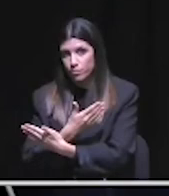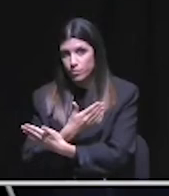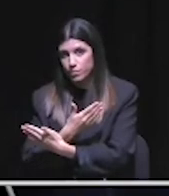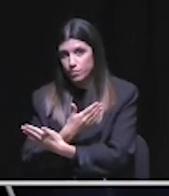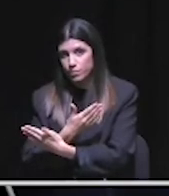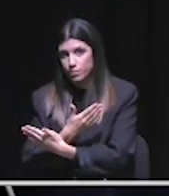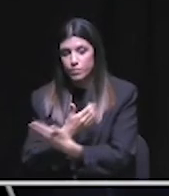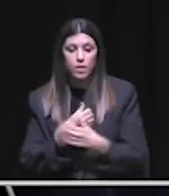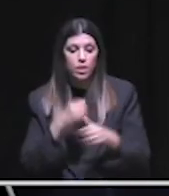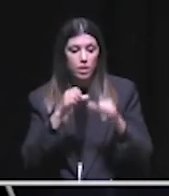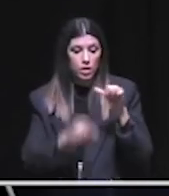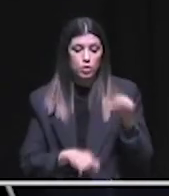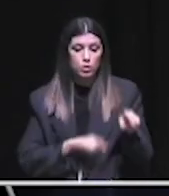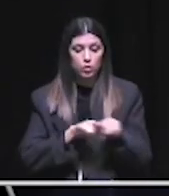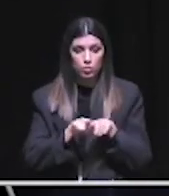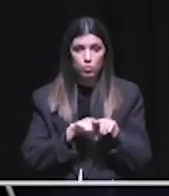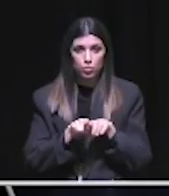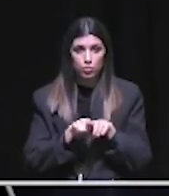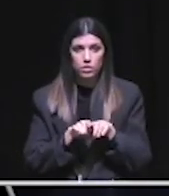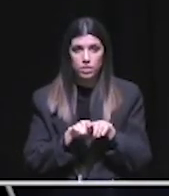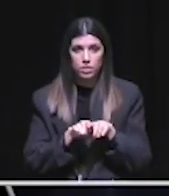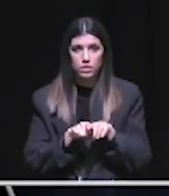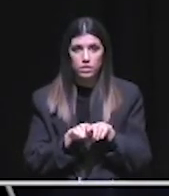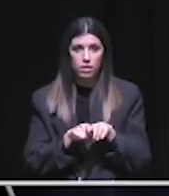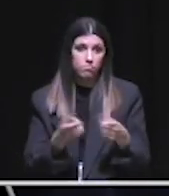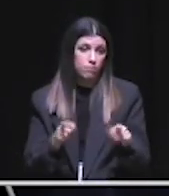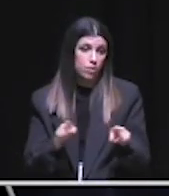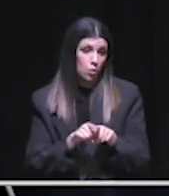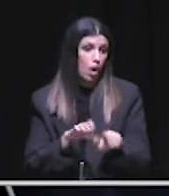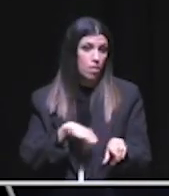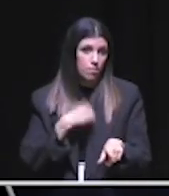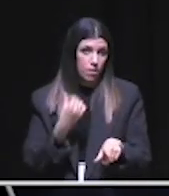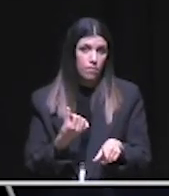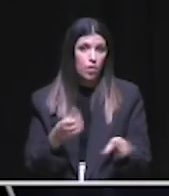Nestas declarações políticas, voltamos, como o PEV, ao Conselho de Cidadãos.